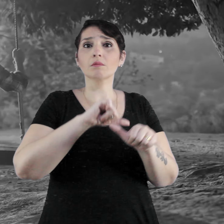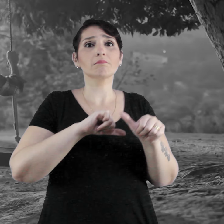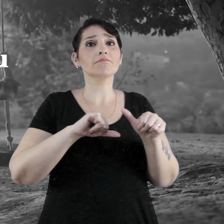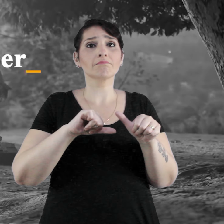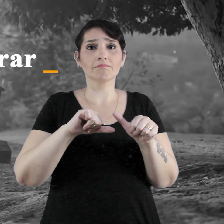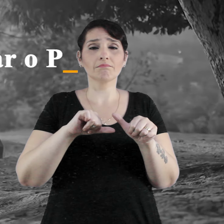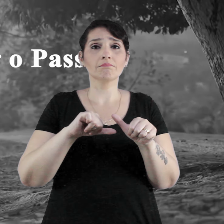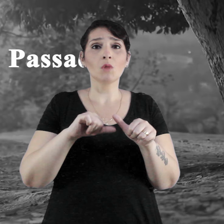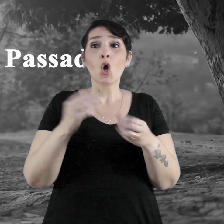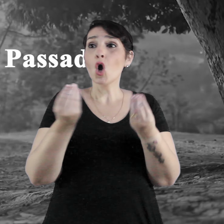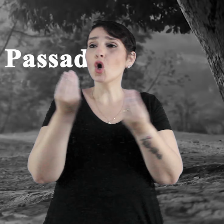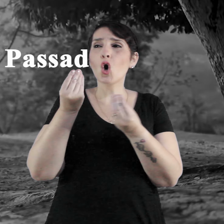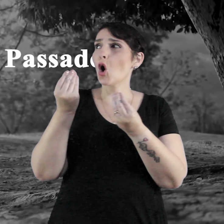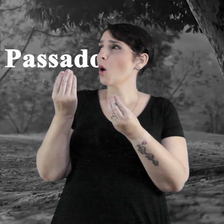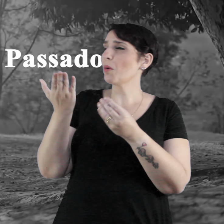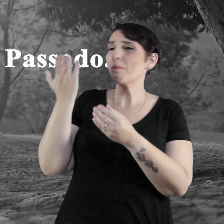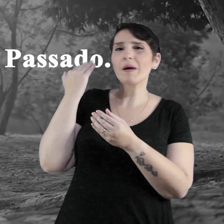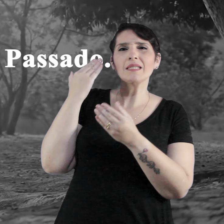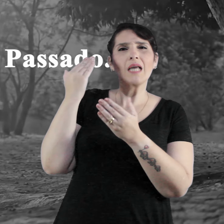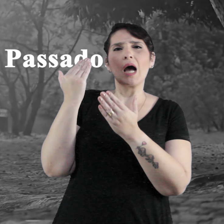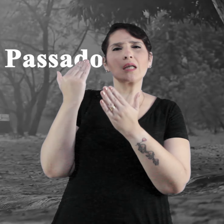Como superar o passado?